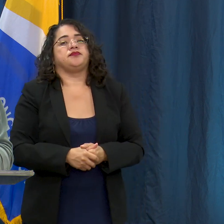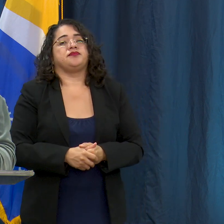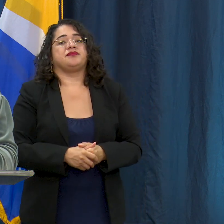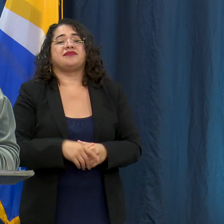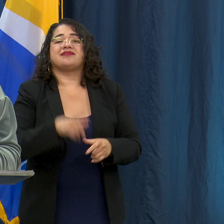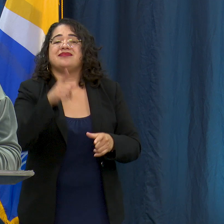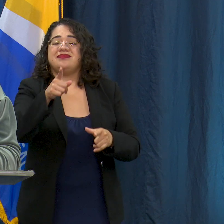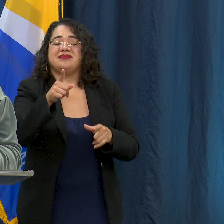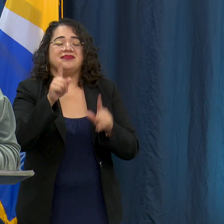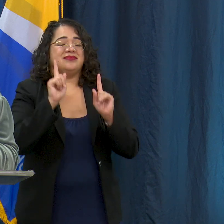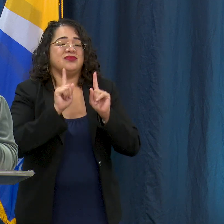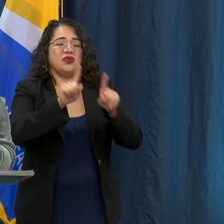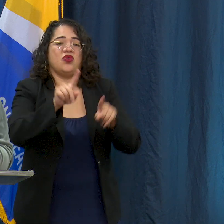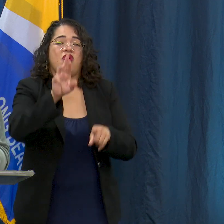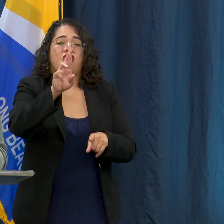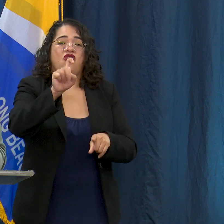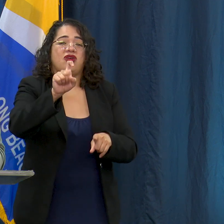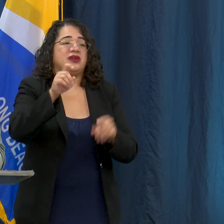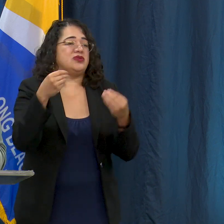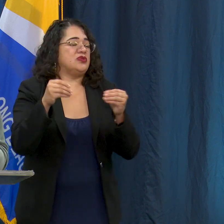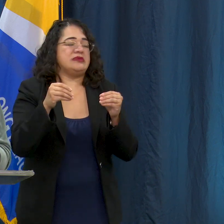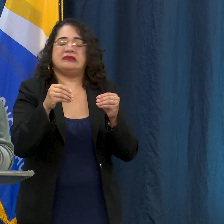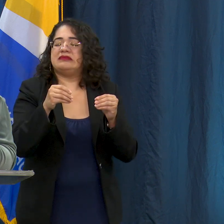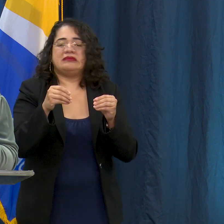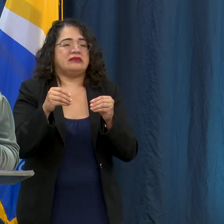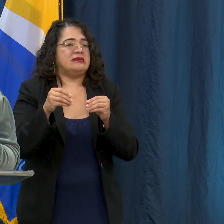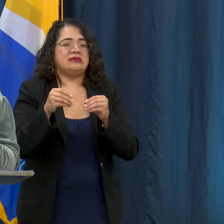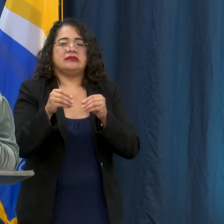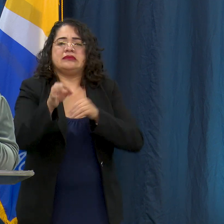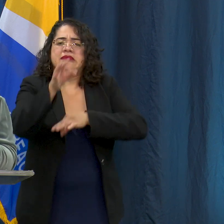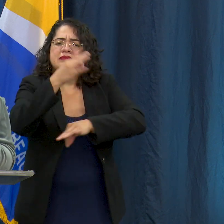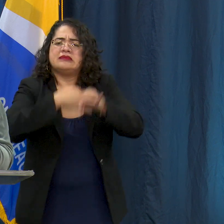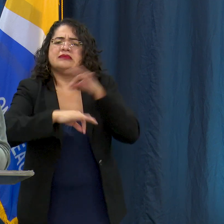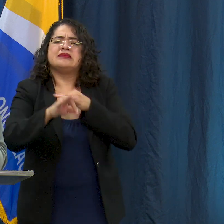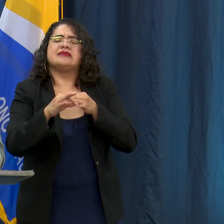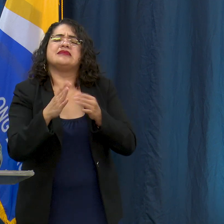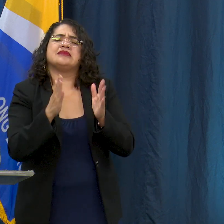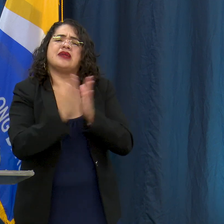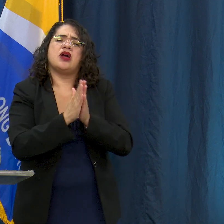también puede plan offical mejor Panna Rico hair toda su recetas al mismo